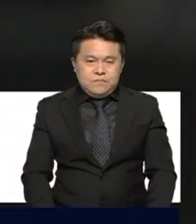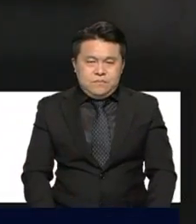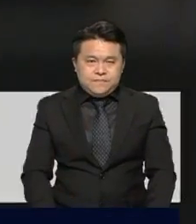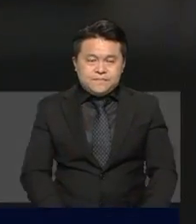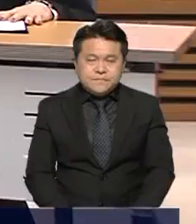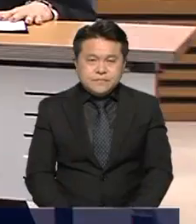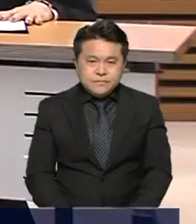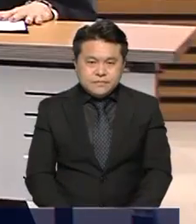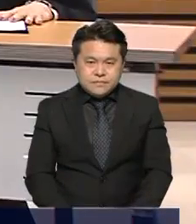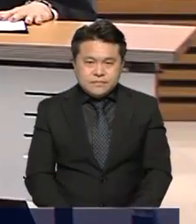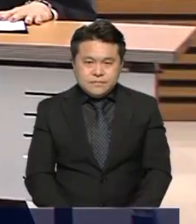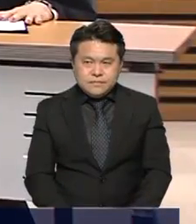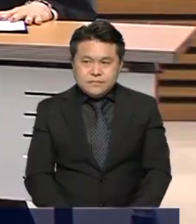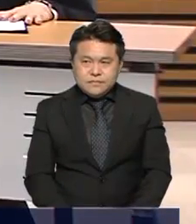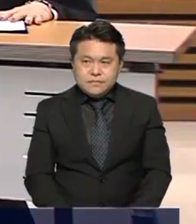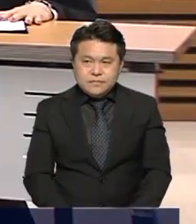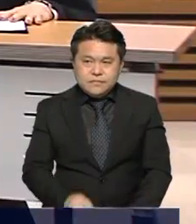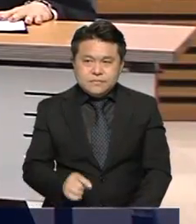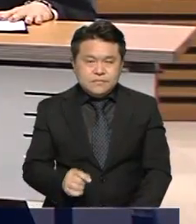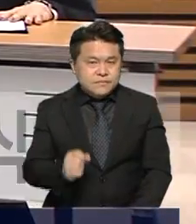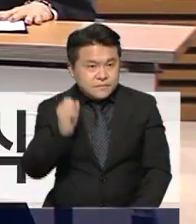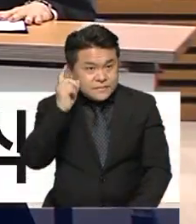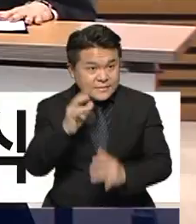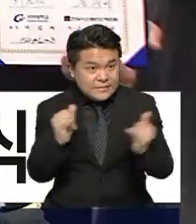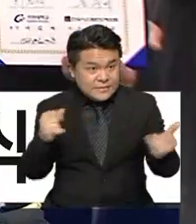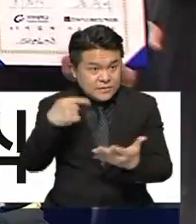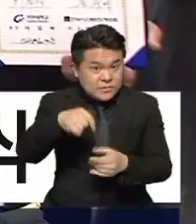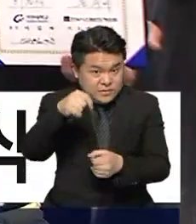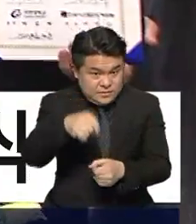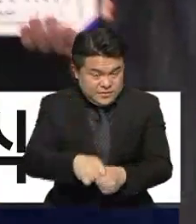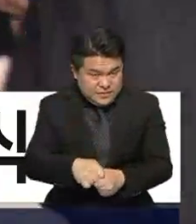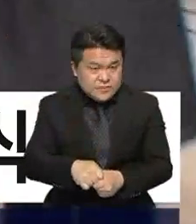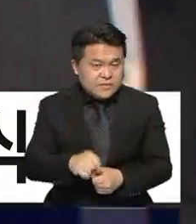(기자) 팹리스 인재 양성을 위해 성남시와 가천대학교 등이 손을